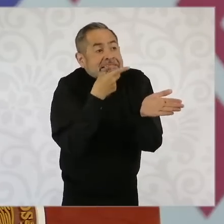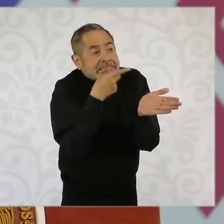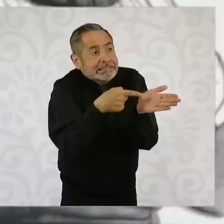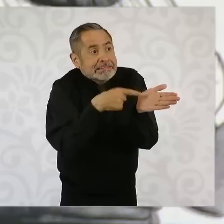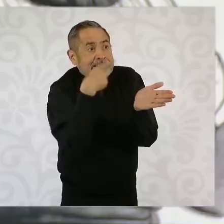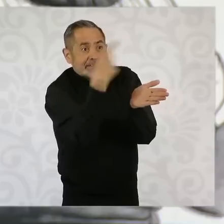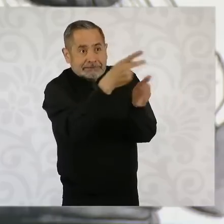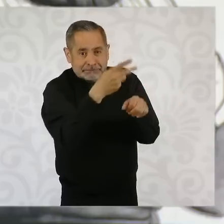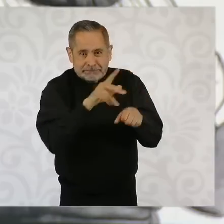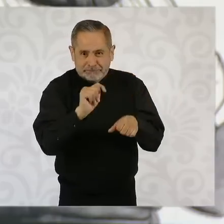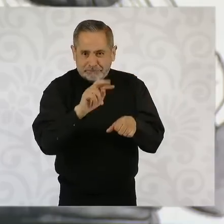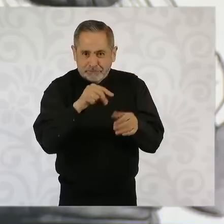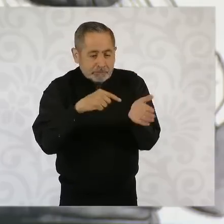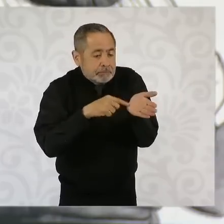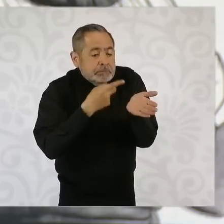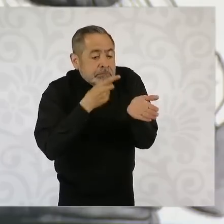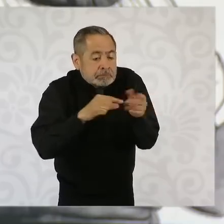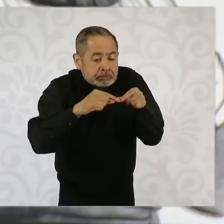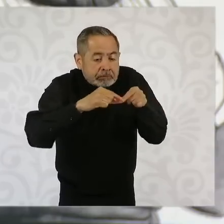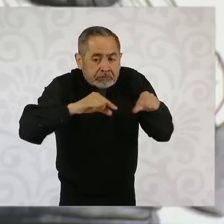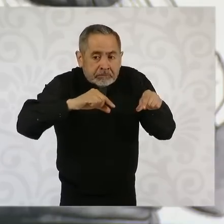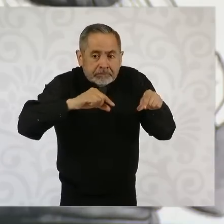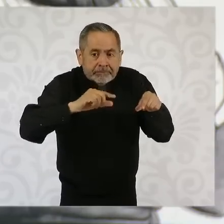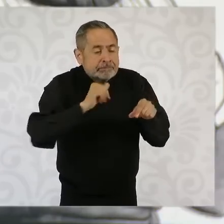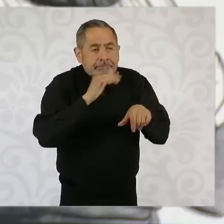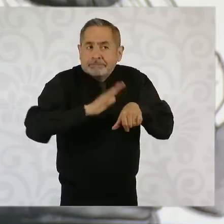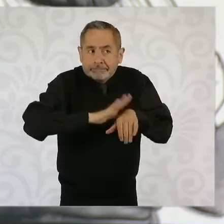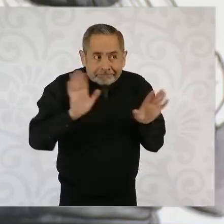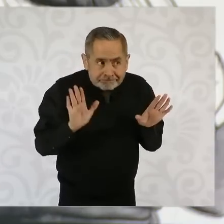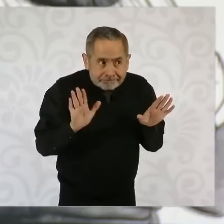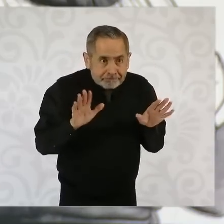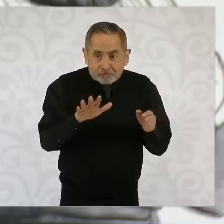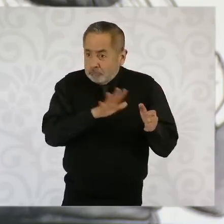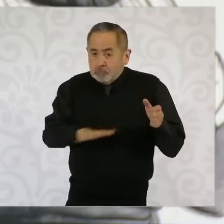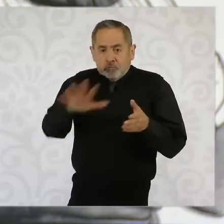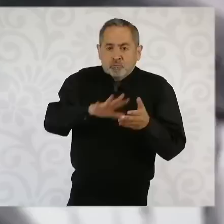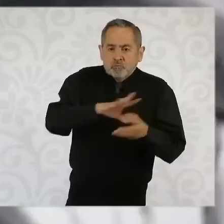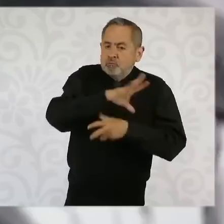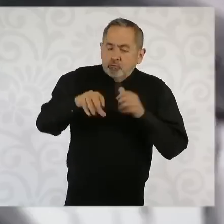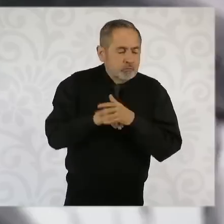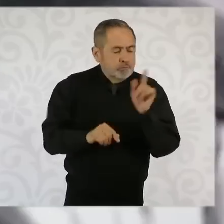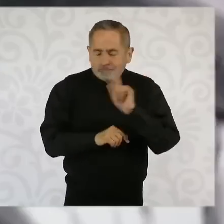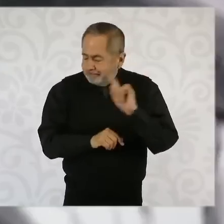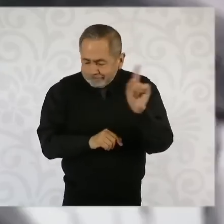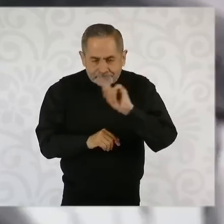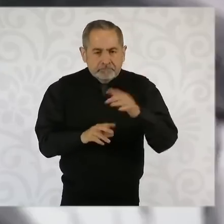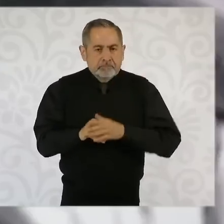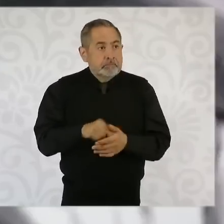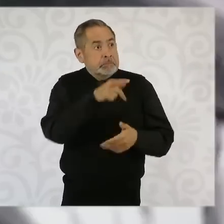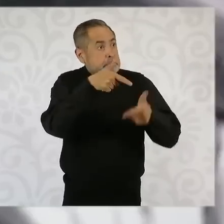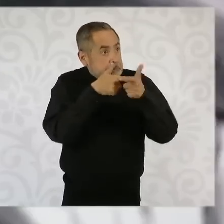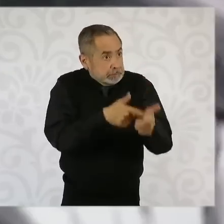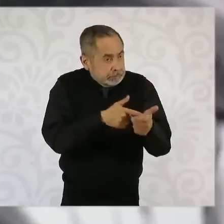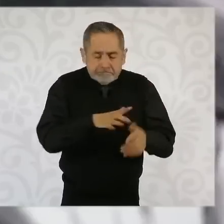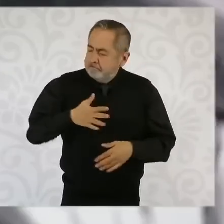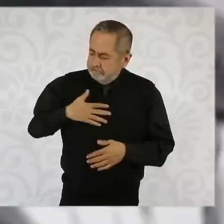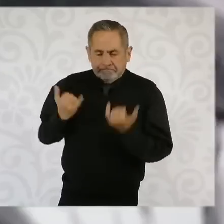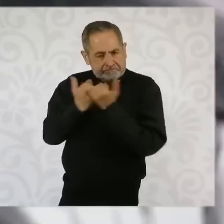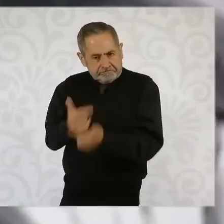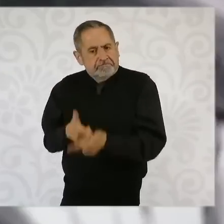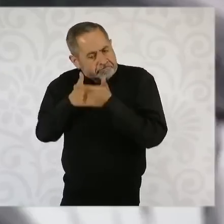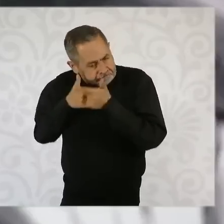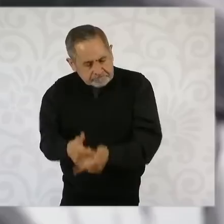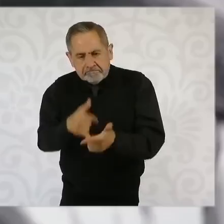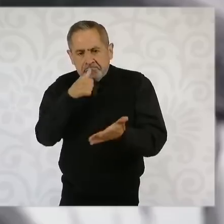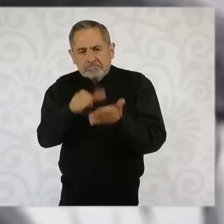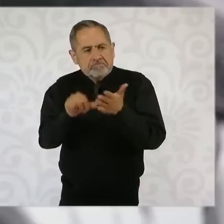internacionales entonces Si siguen insistiendo Nosotros también eh pues ahí estamos pensando